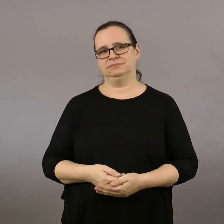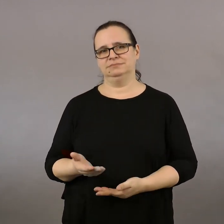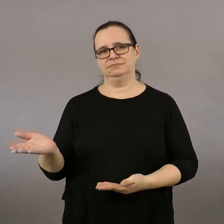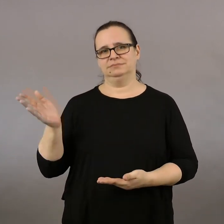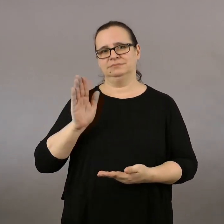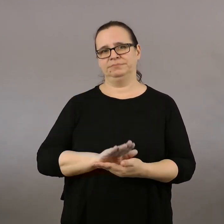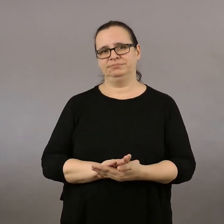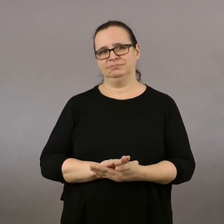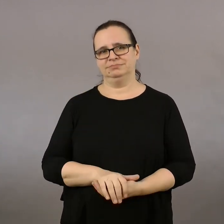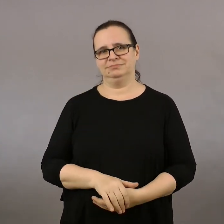Amen